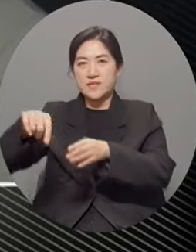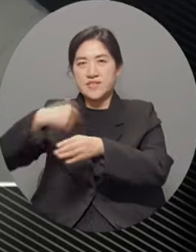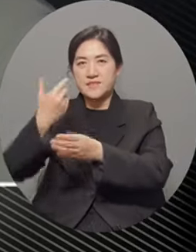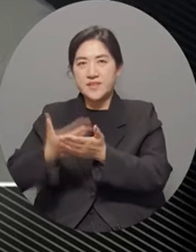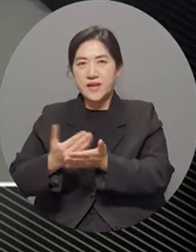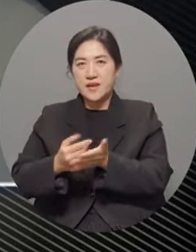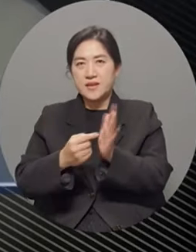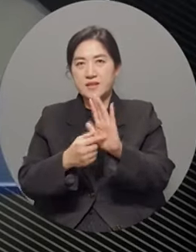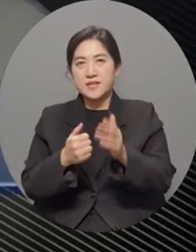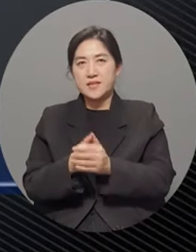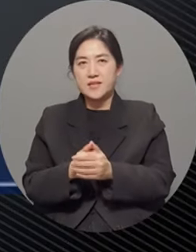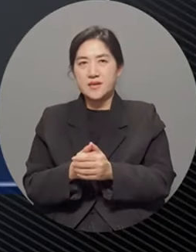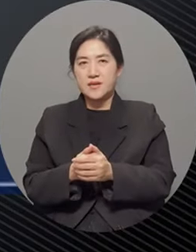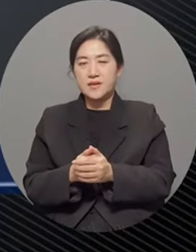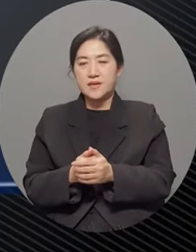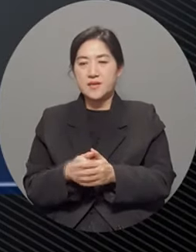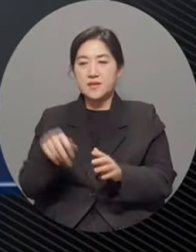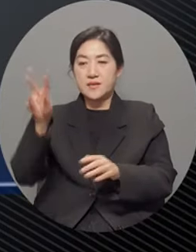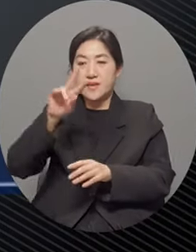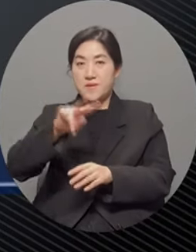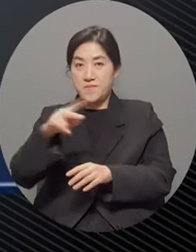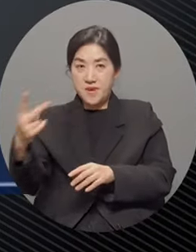입금하라고 부추깁니다.